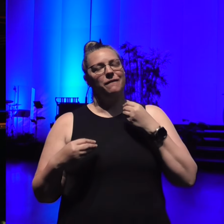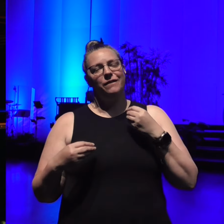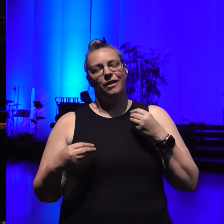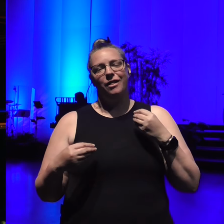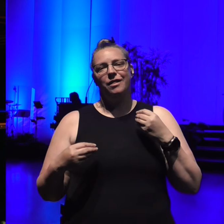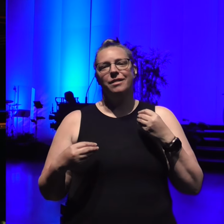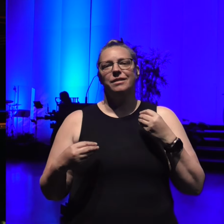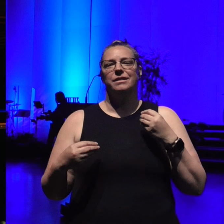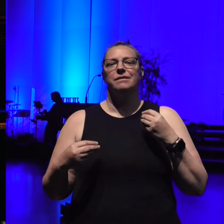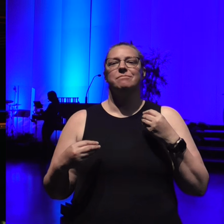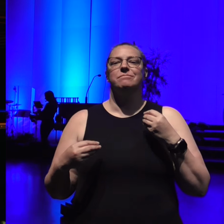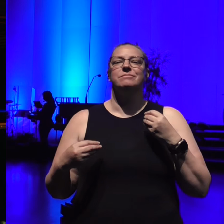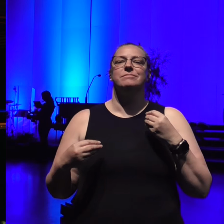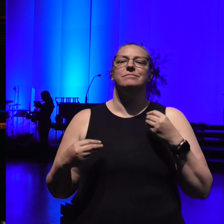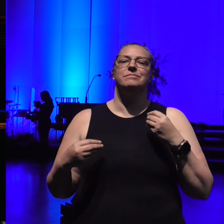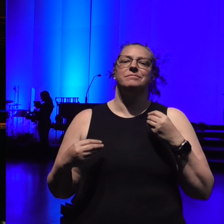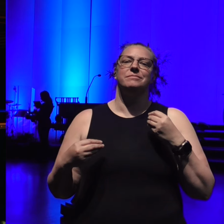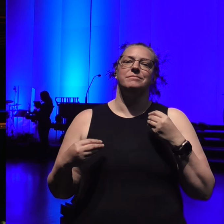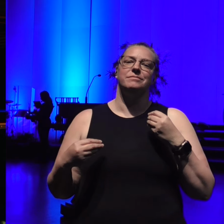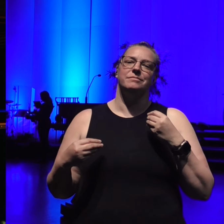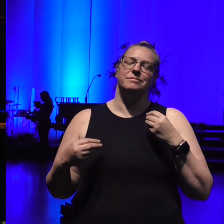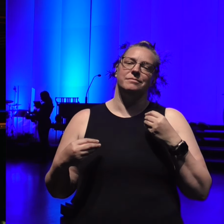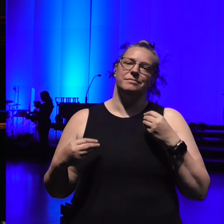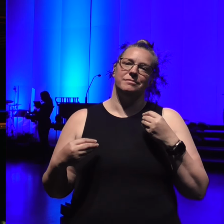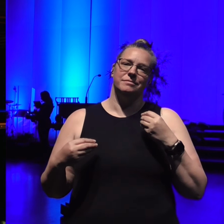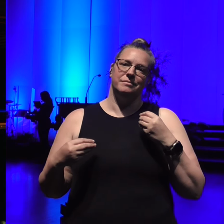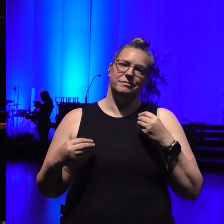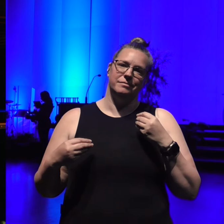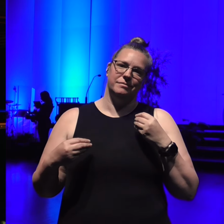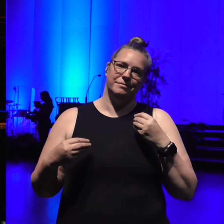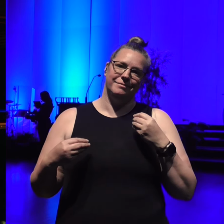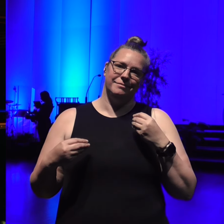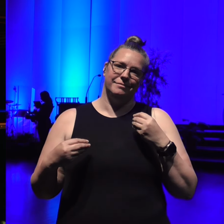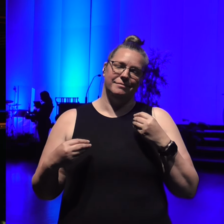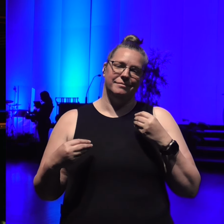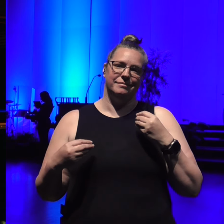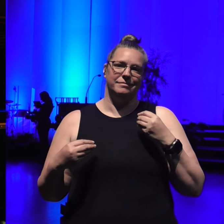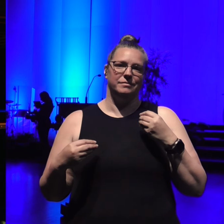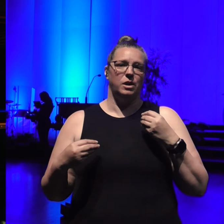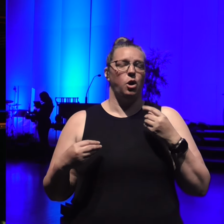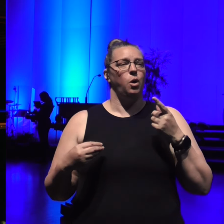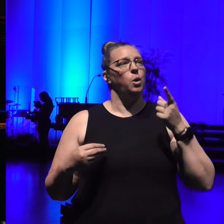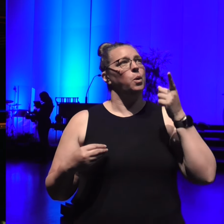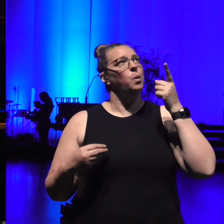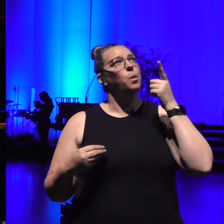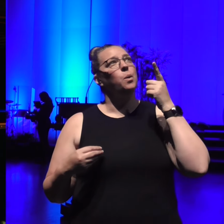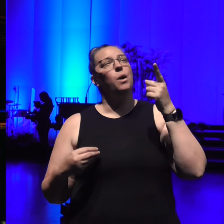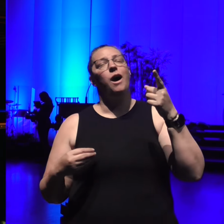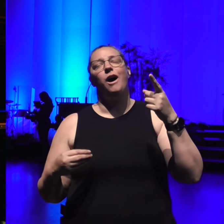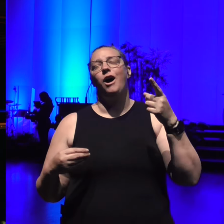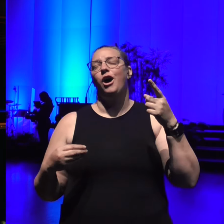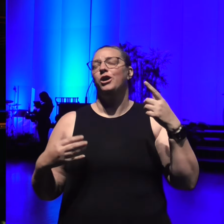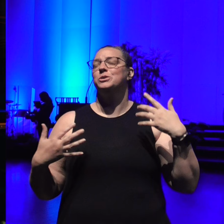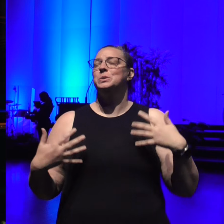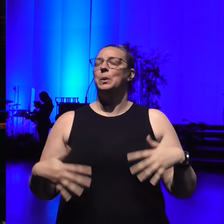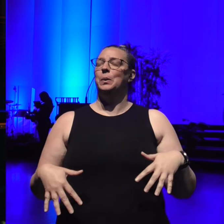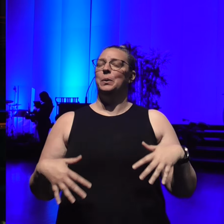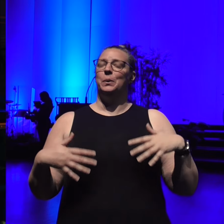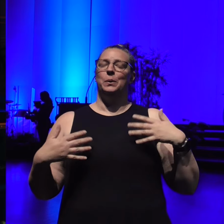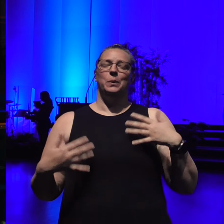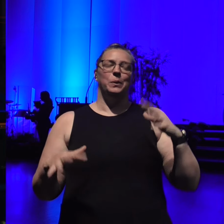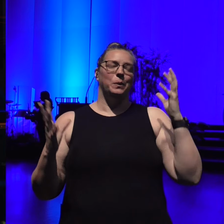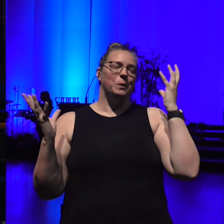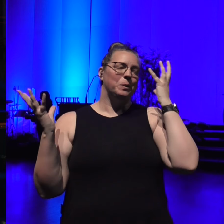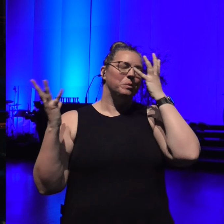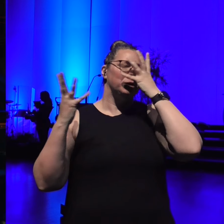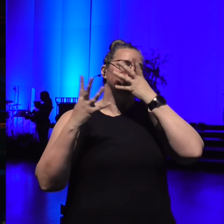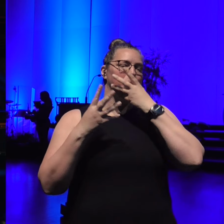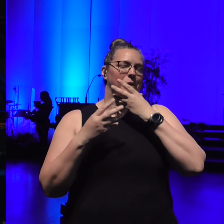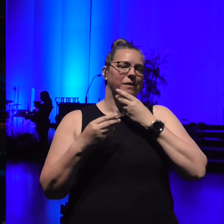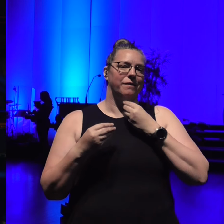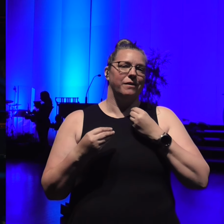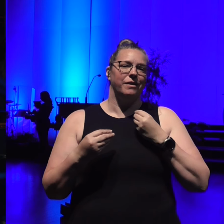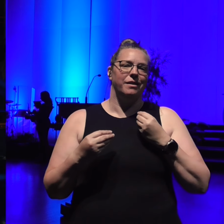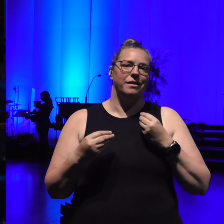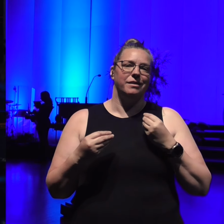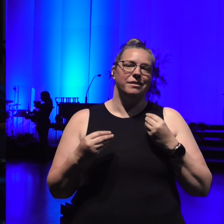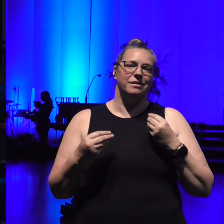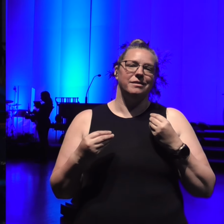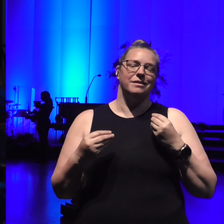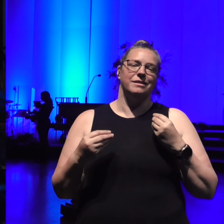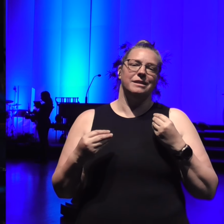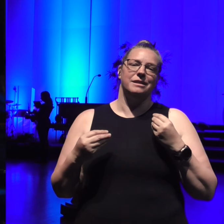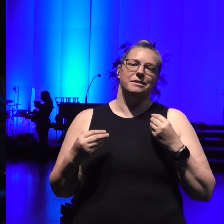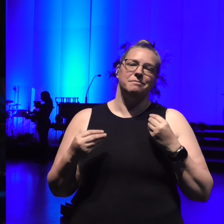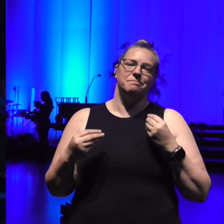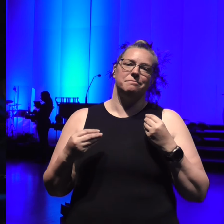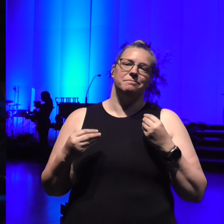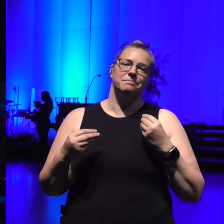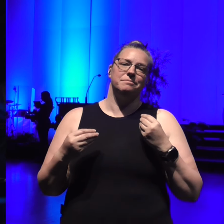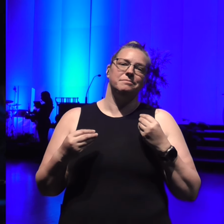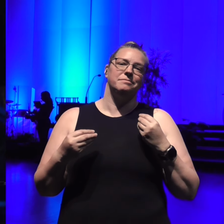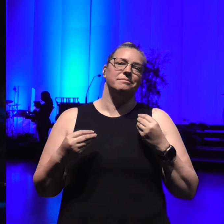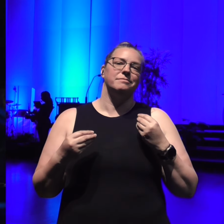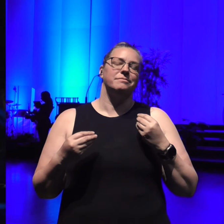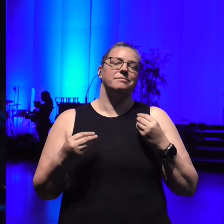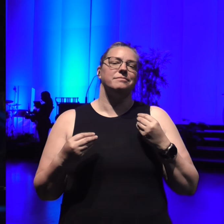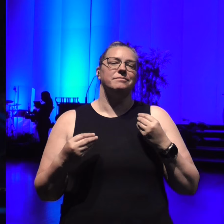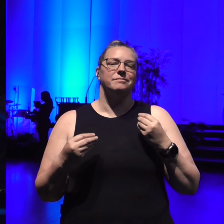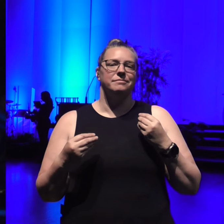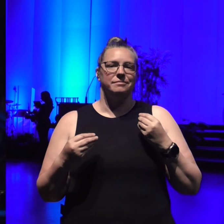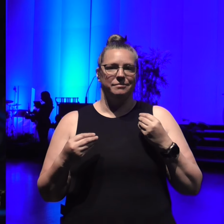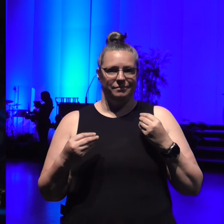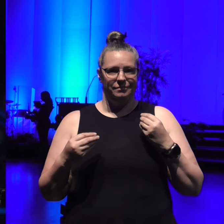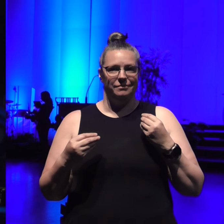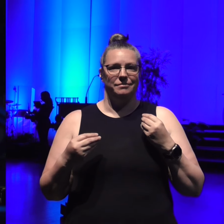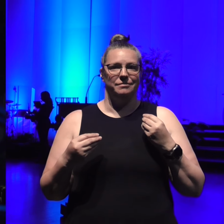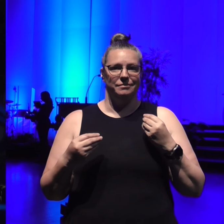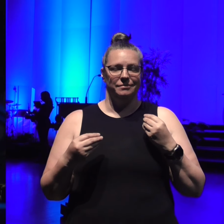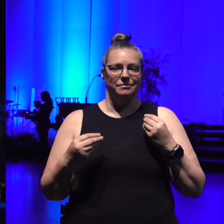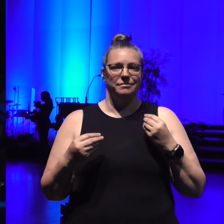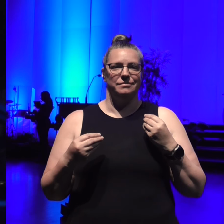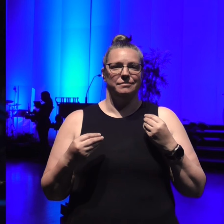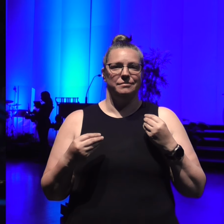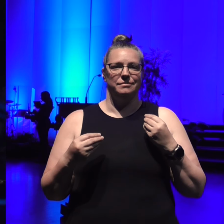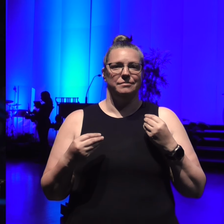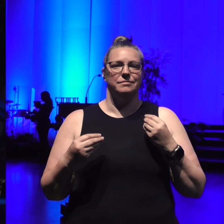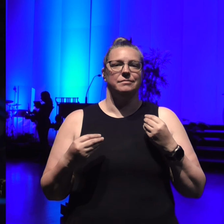hermosa Eres tan hermosa [Música]